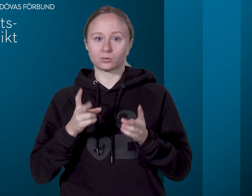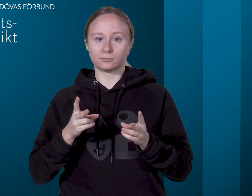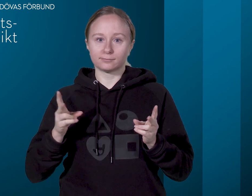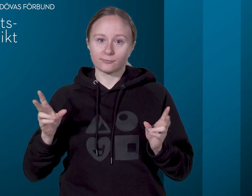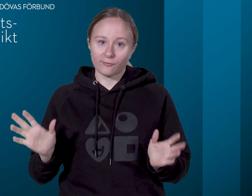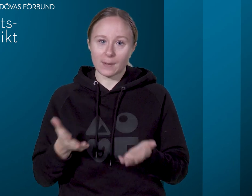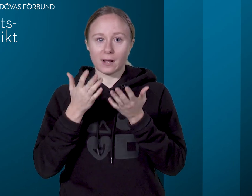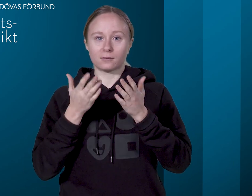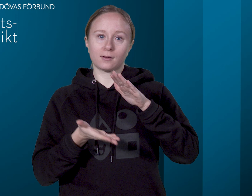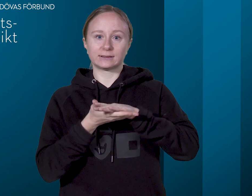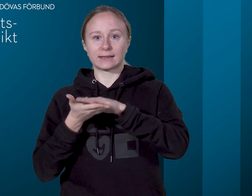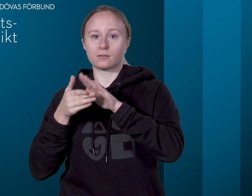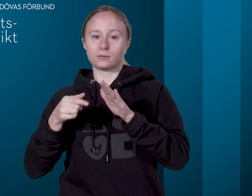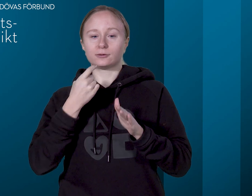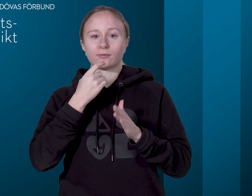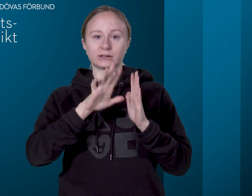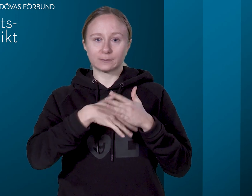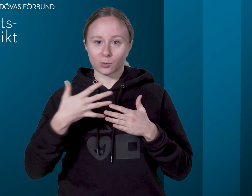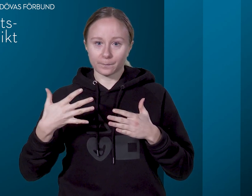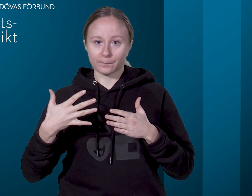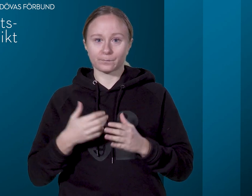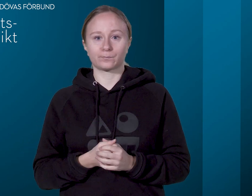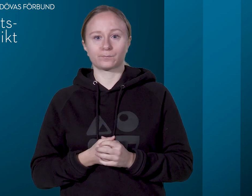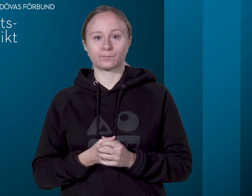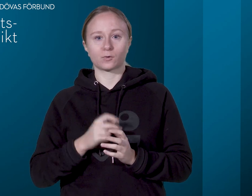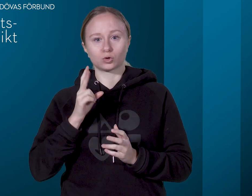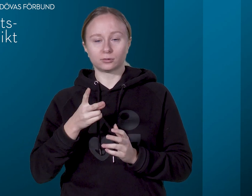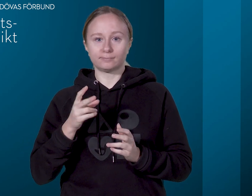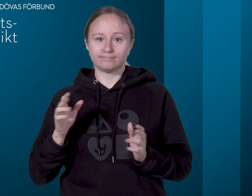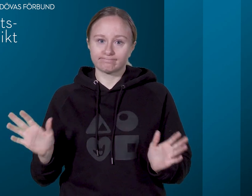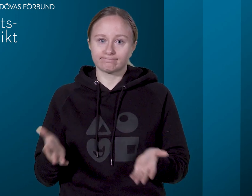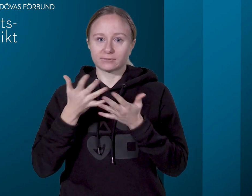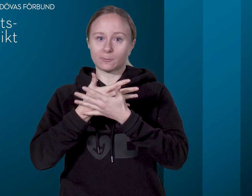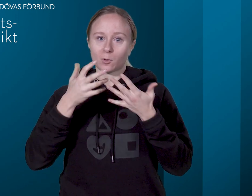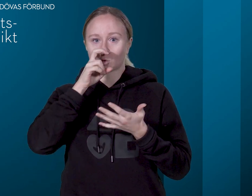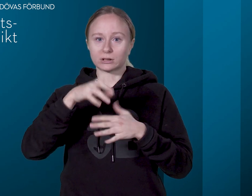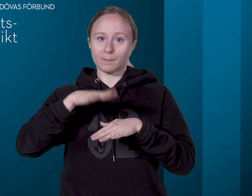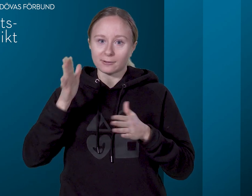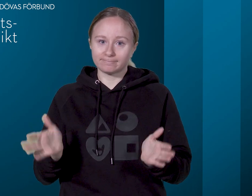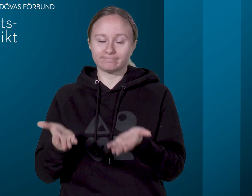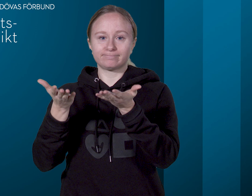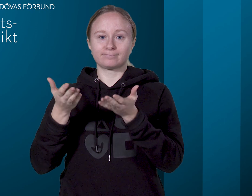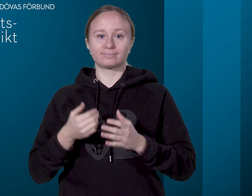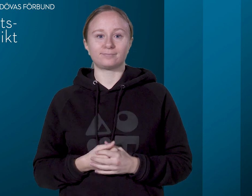främjat ställningen för finländska teckenspråk och synliggjort teckenspråken.